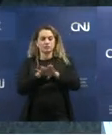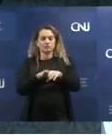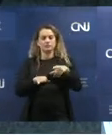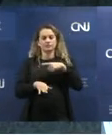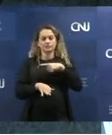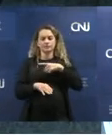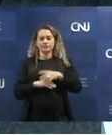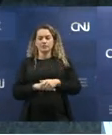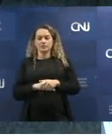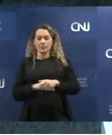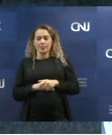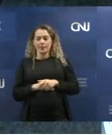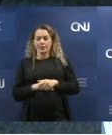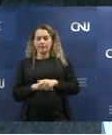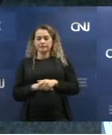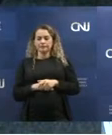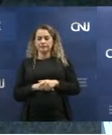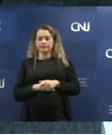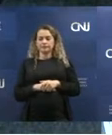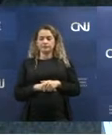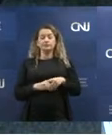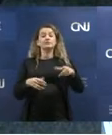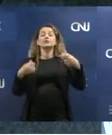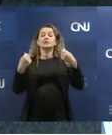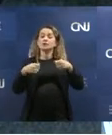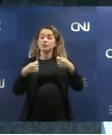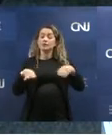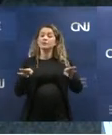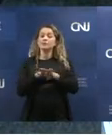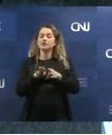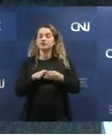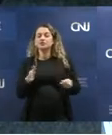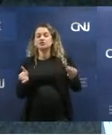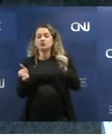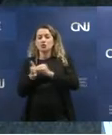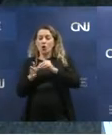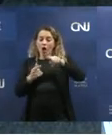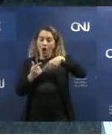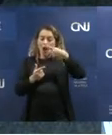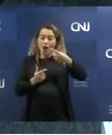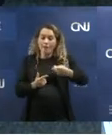Tenho que consignar também que, mesmo após a ordem de soltura proferida pela magistrada,